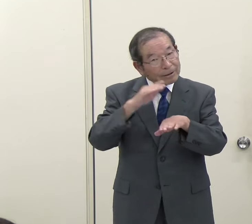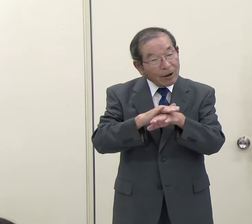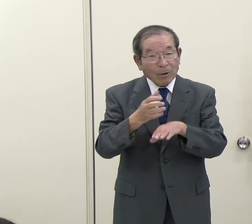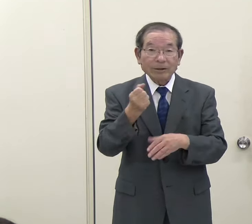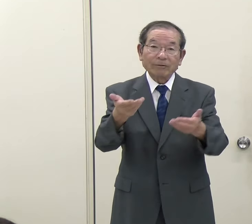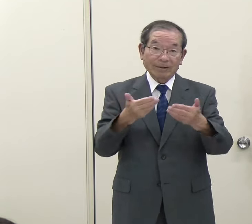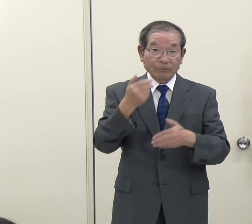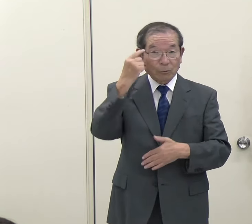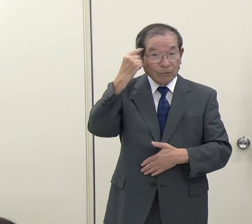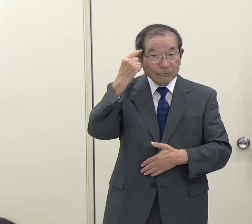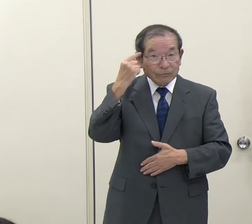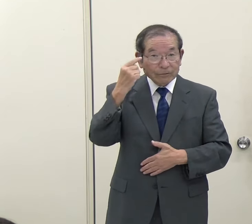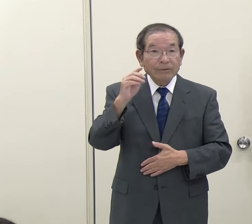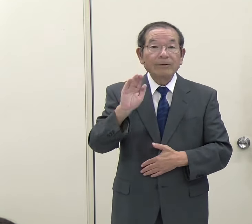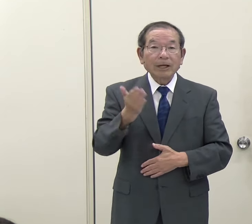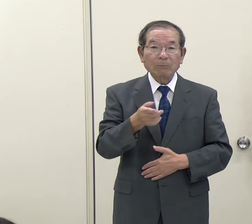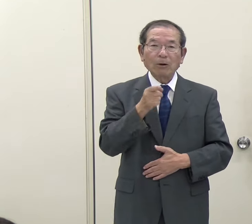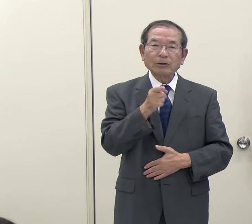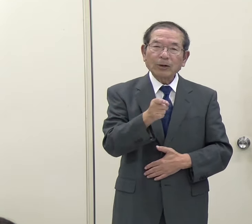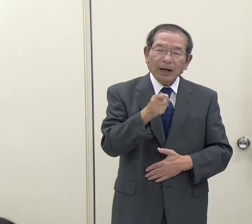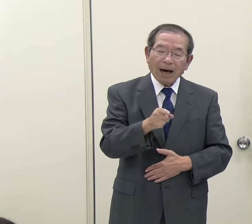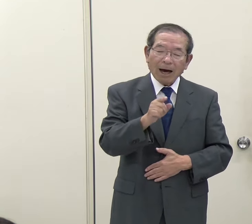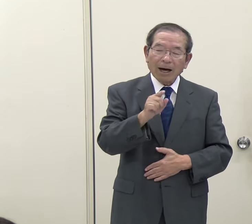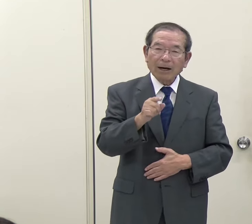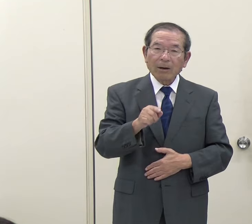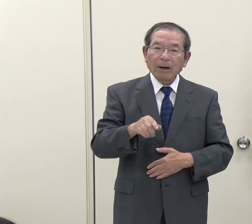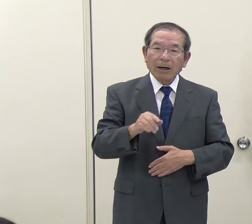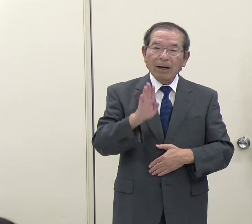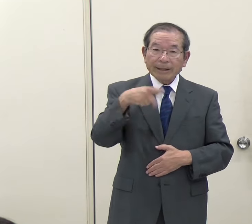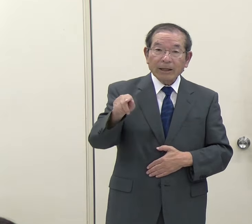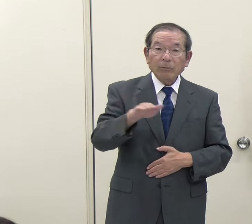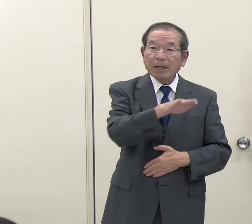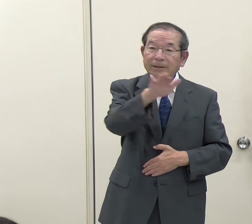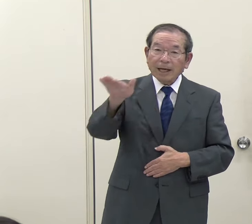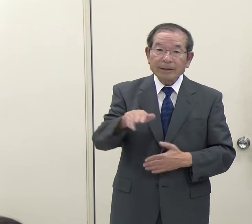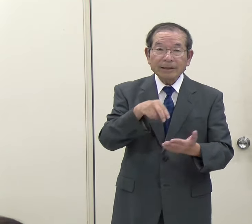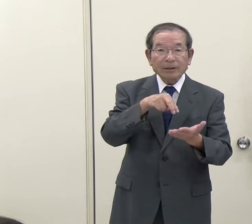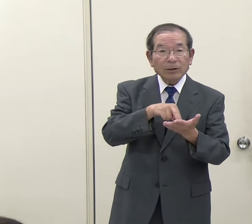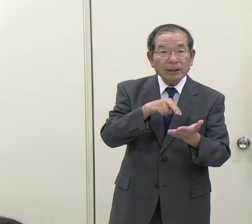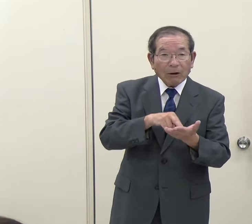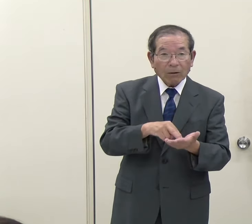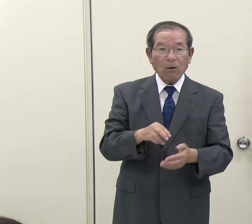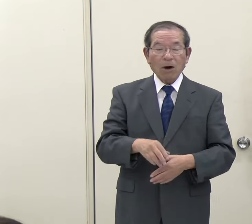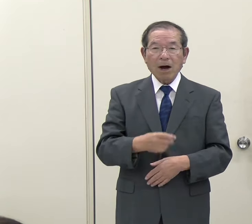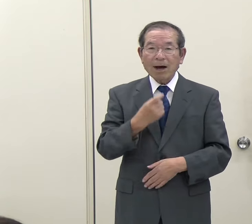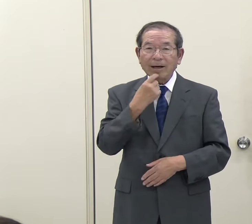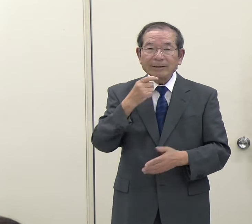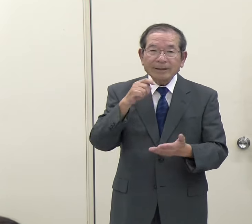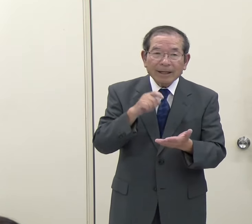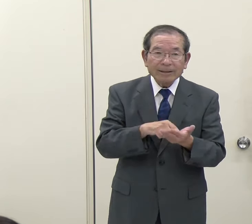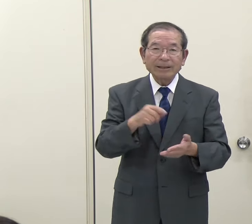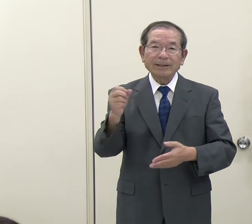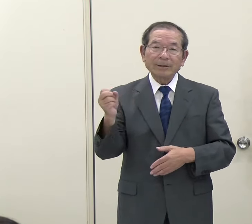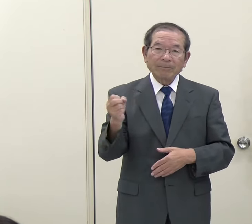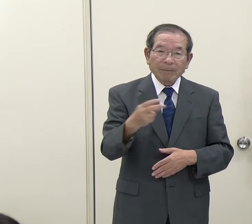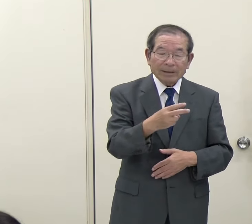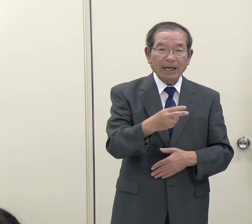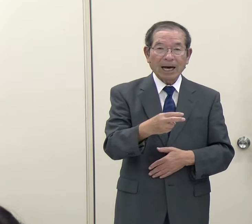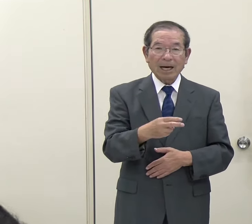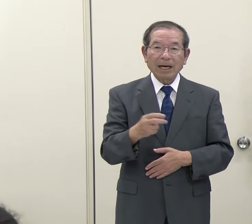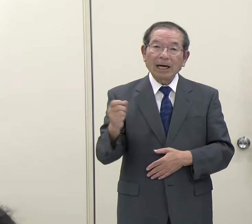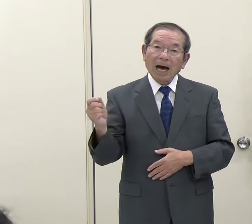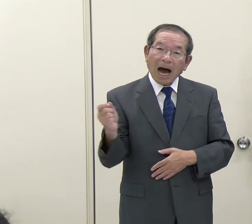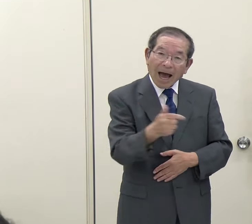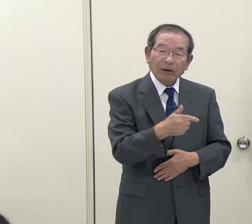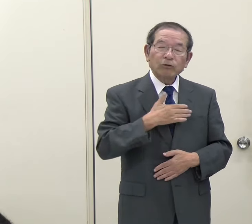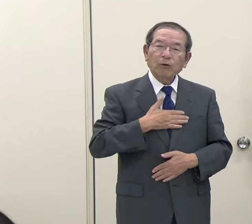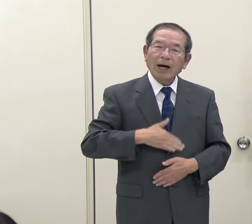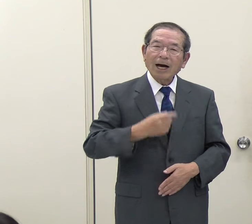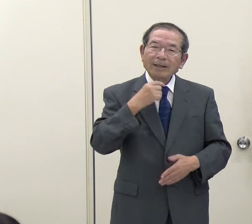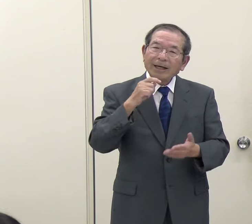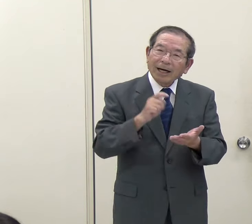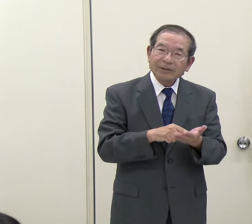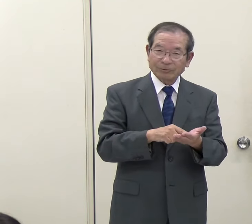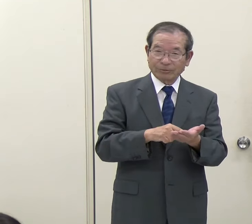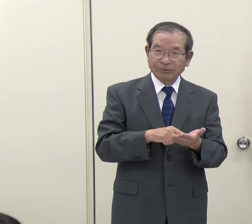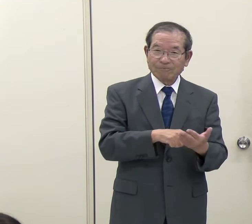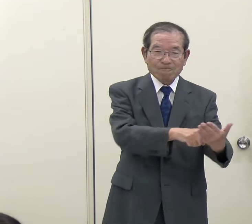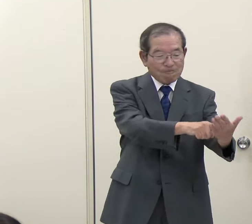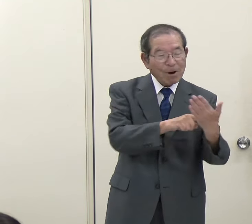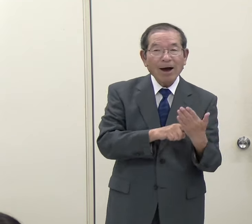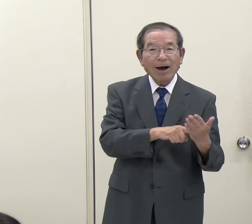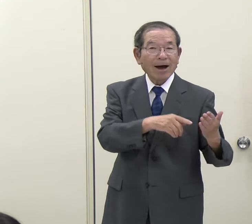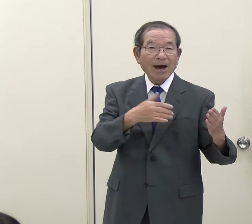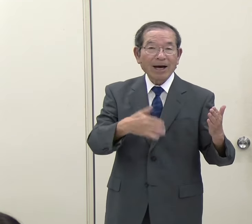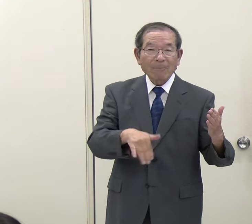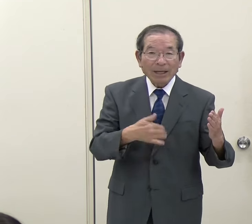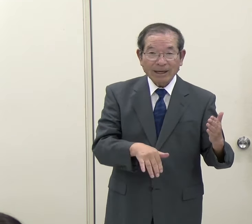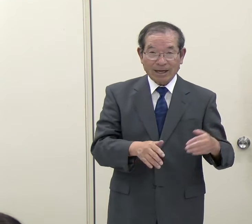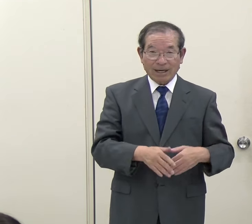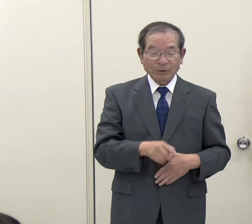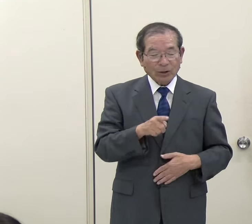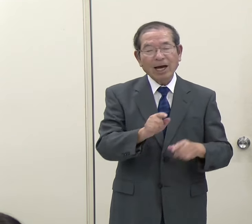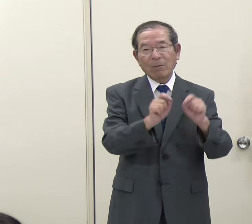ただ、それが県民の皆様にとって非常に容易に、そして早期に分かりやすく示されていないということが問題なのだと思います。